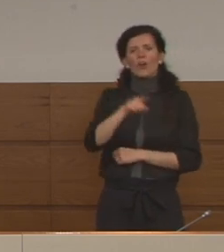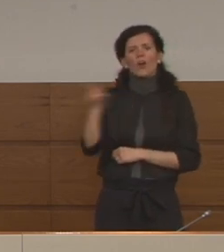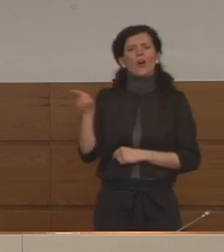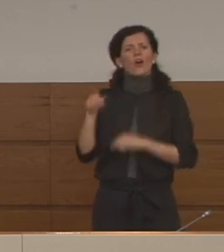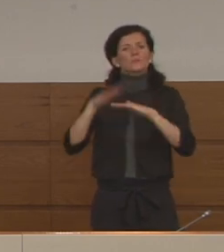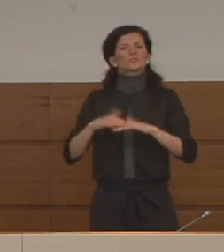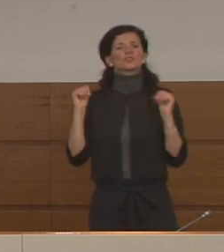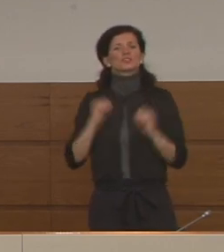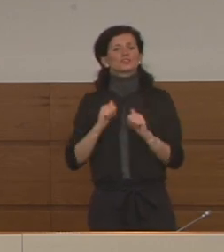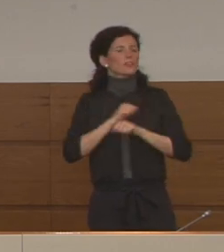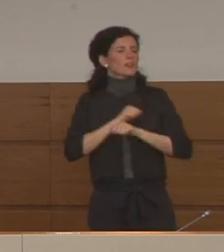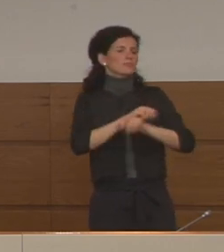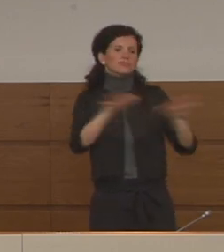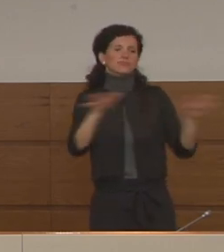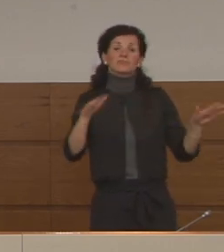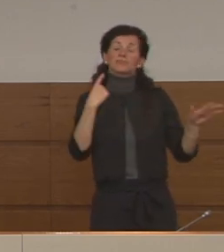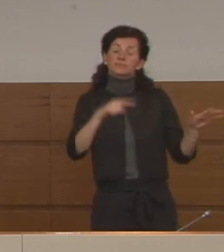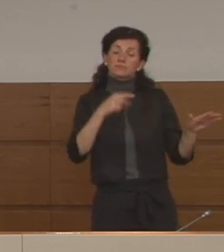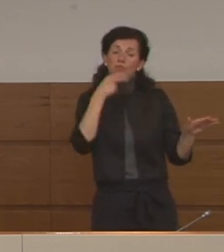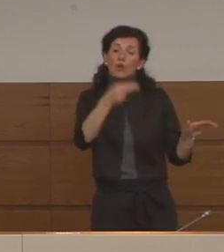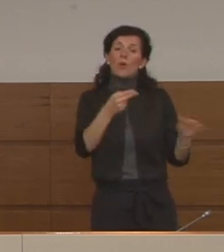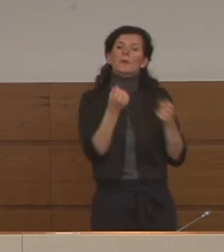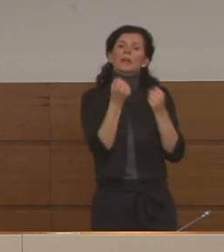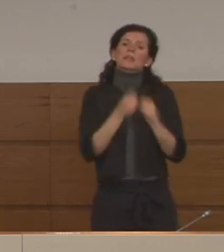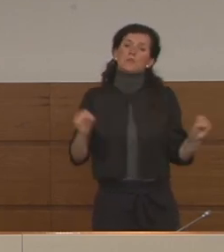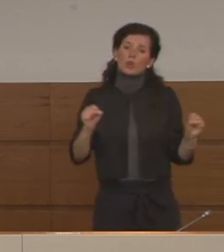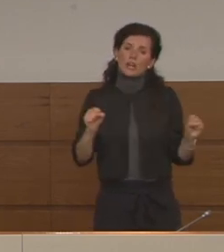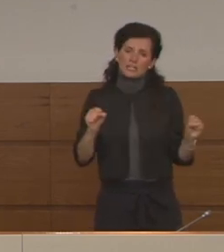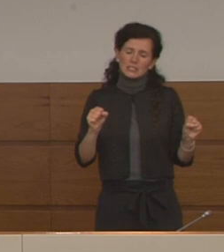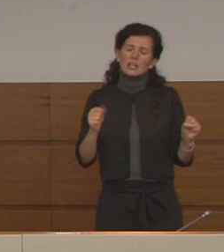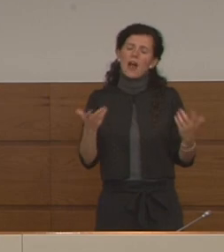che si chiama democrazia. Quindi ti ringrazio a te